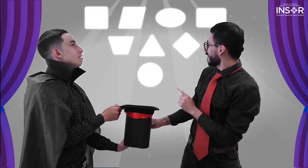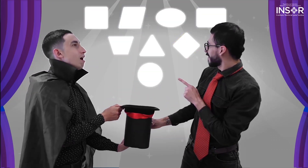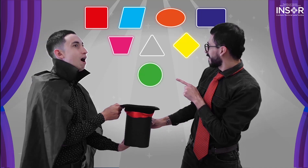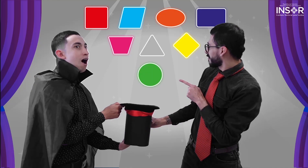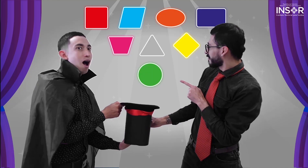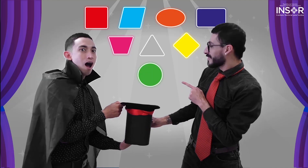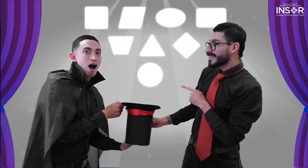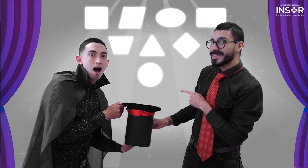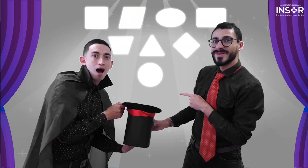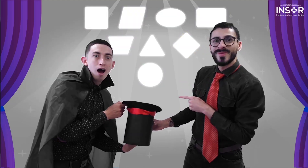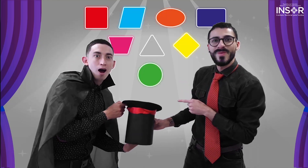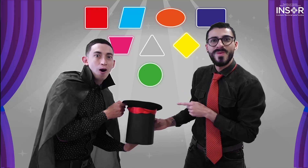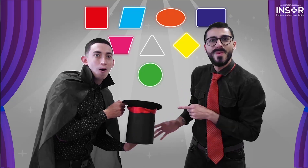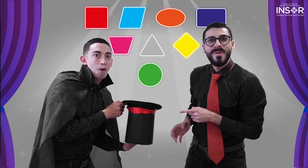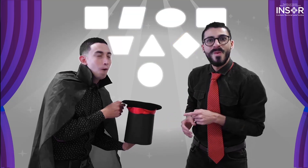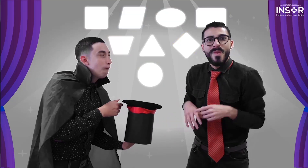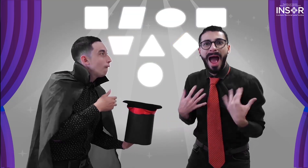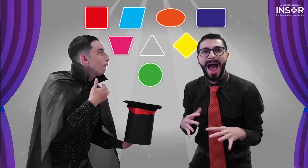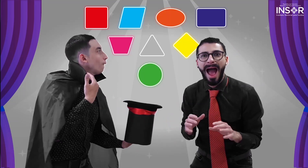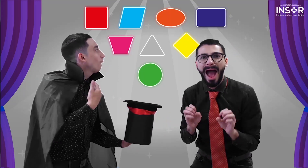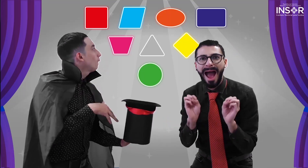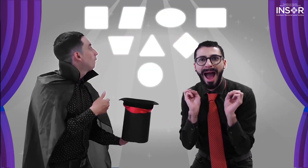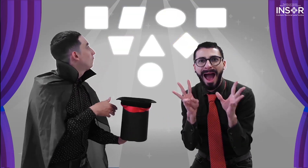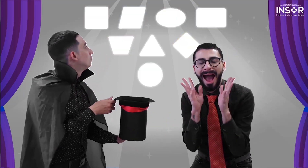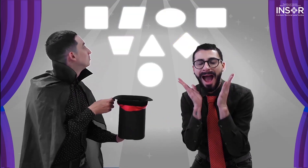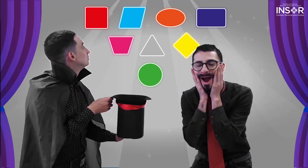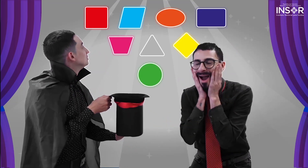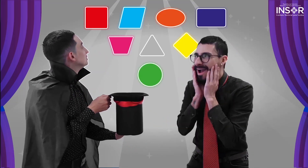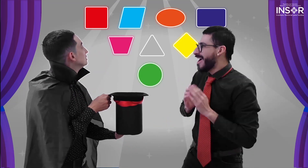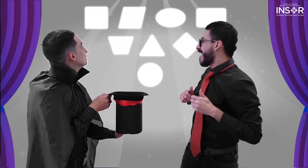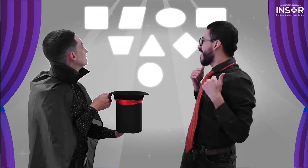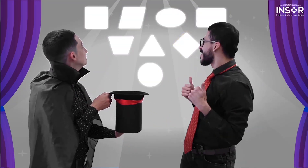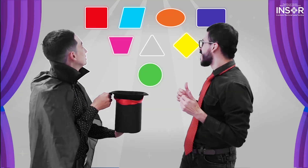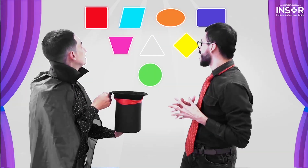¡Guau! —Miren... ¡guauuu! ¡Muy bien!